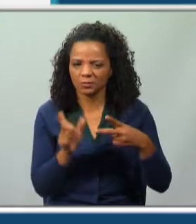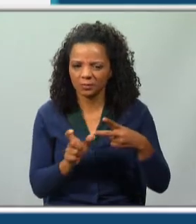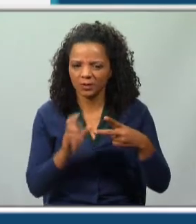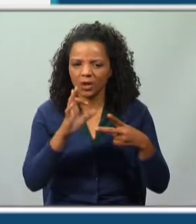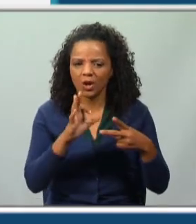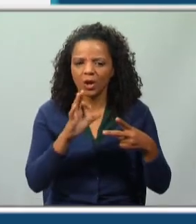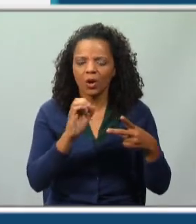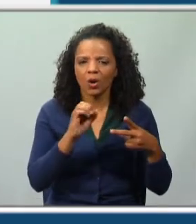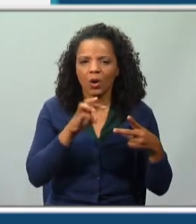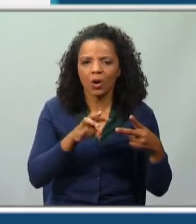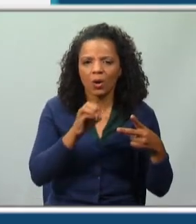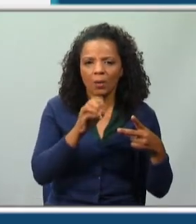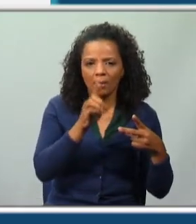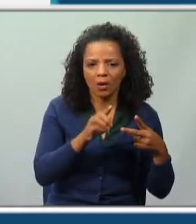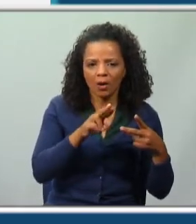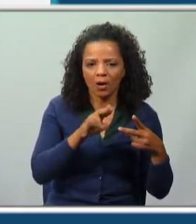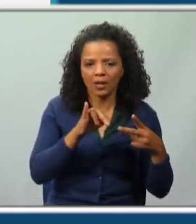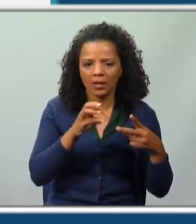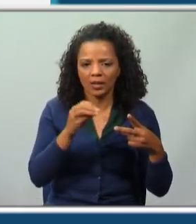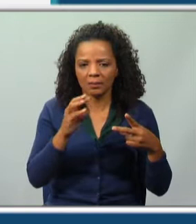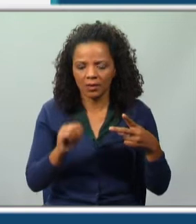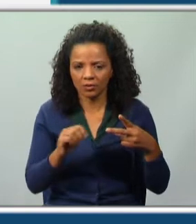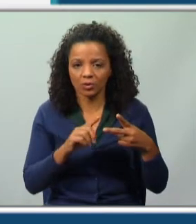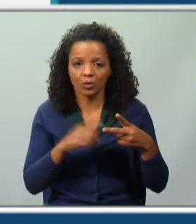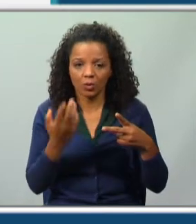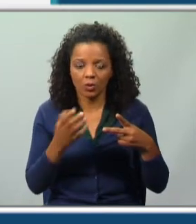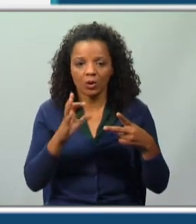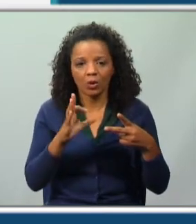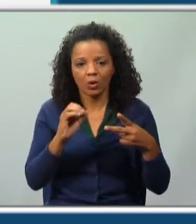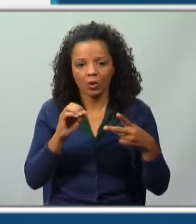especificamente vamos seguir trabalhar e relembrar as relações que nos palavras 具體來說，我們將繼續努力，記住我們所說的關係